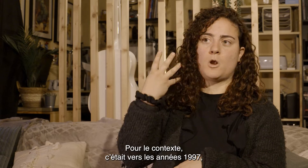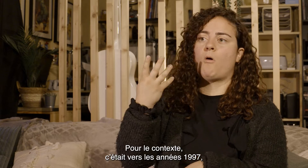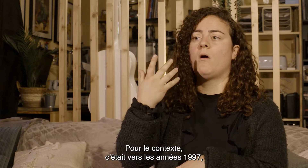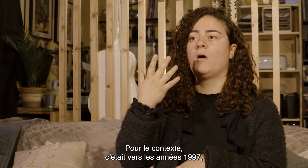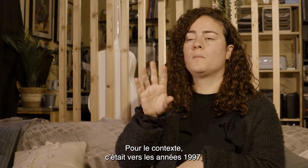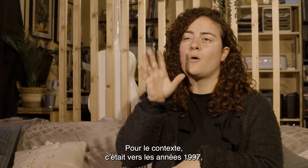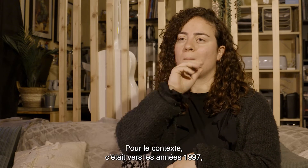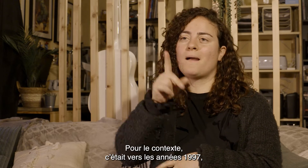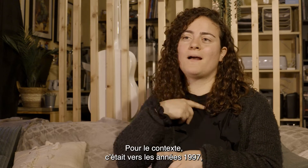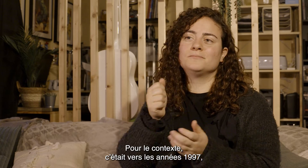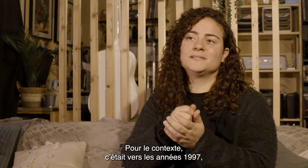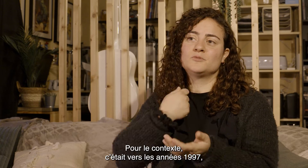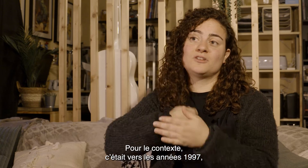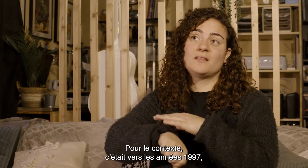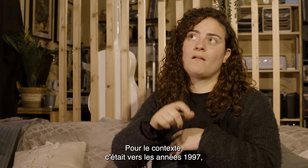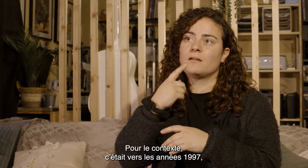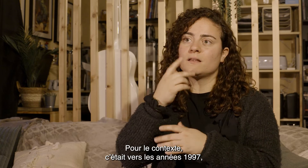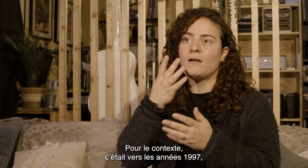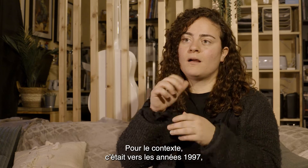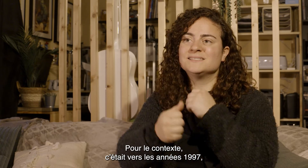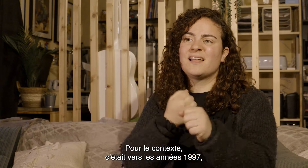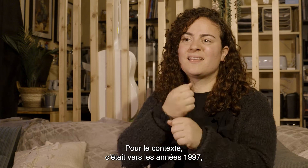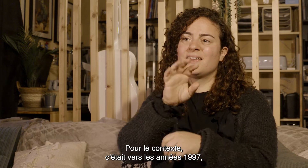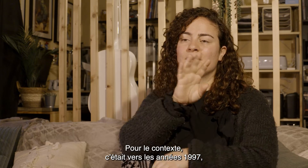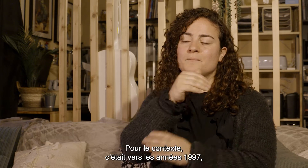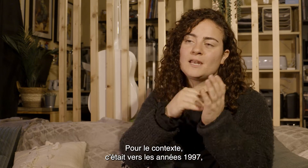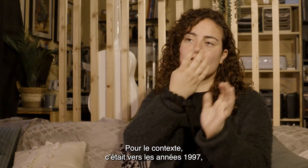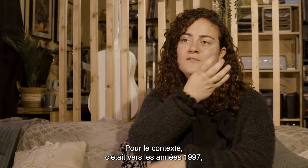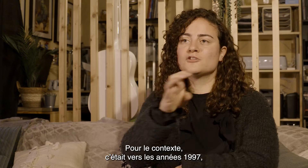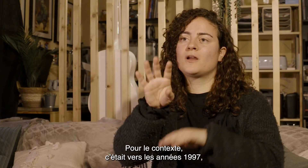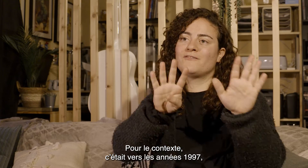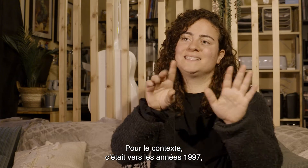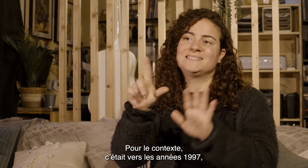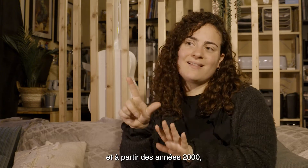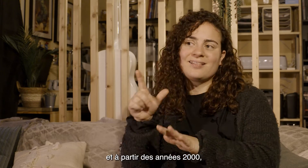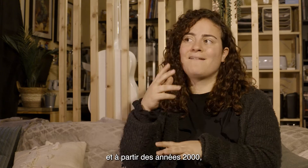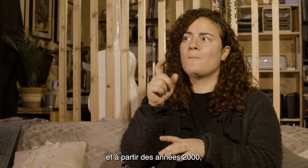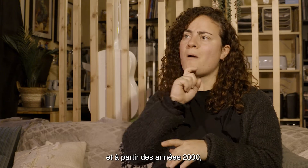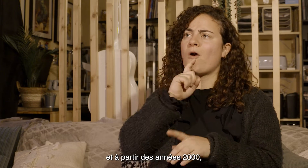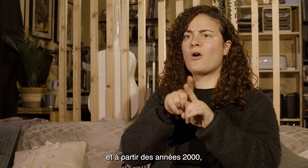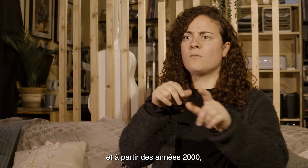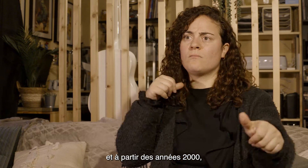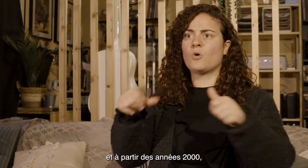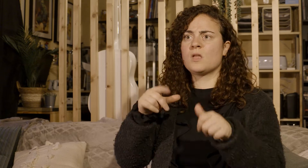Pour le contexte, c’était vers les années 1997, et à partir des années 2000,